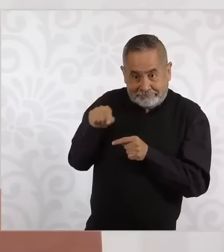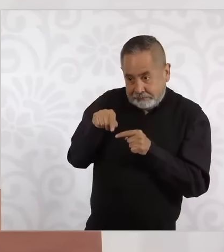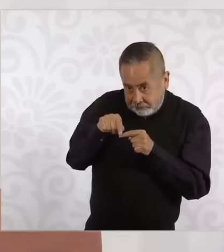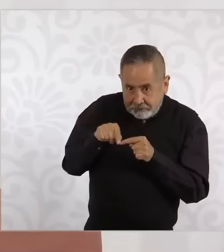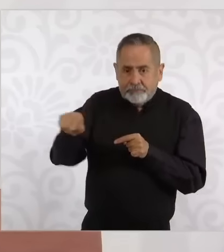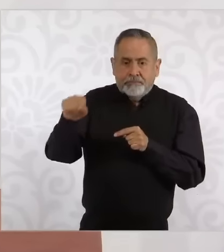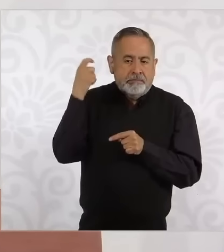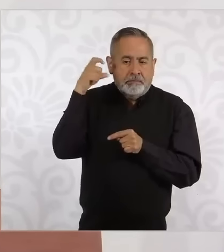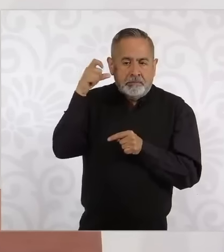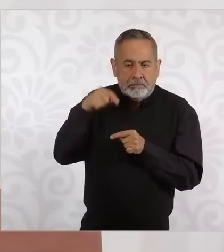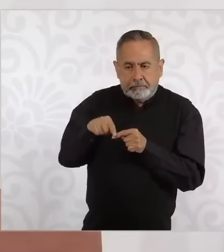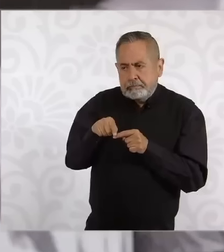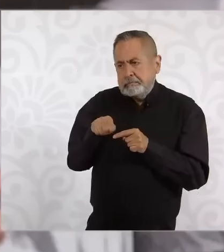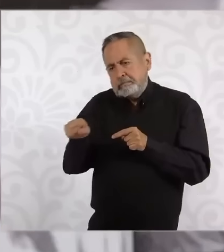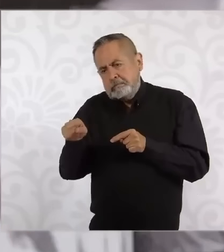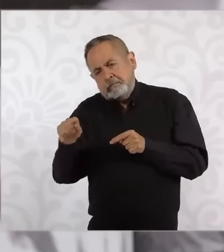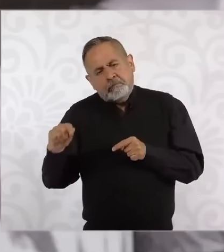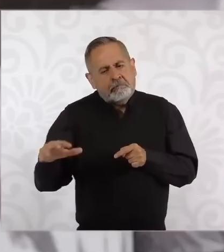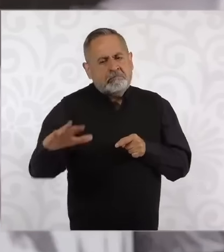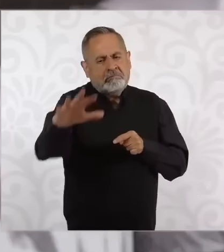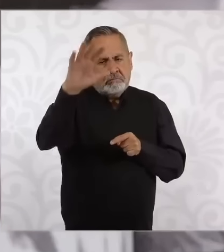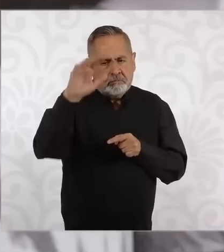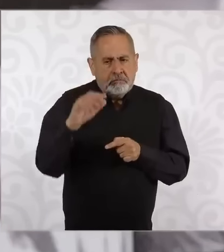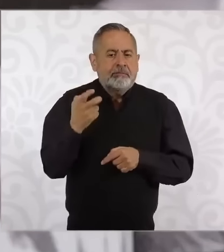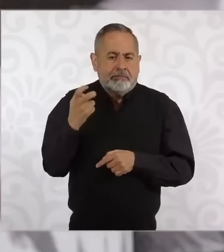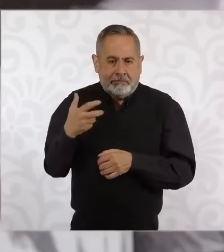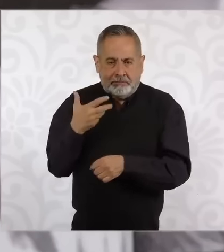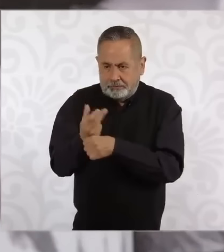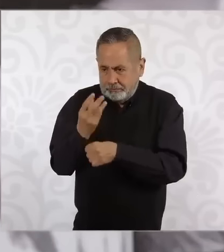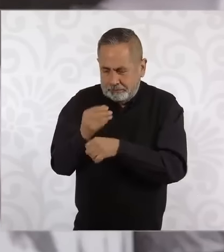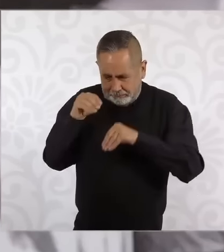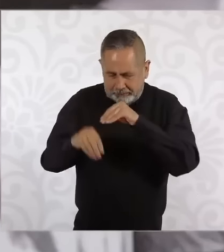palabras, lo que estamos haciendo es ampliando el número de carriles y vamos a modernizar también